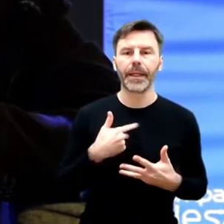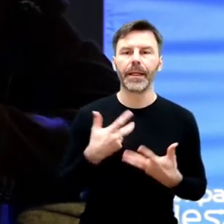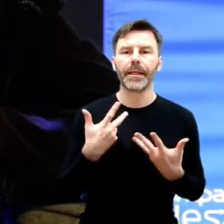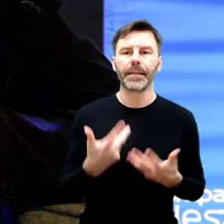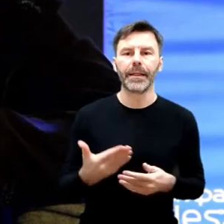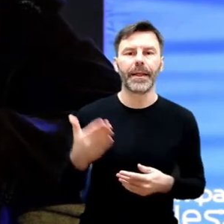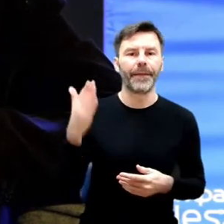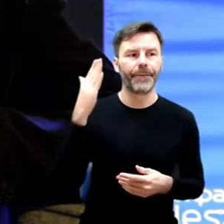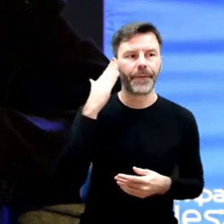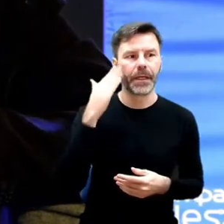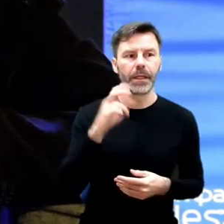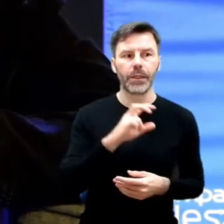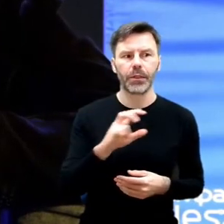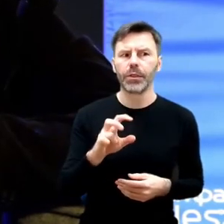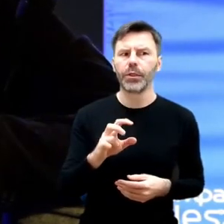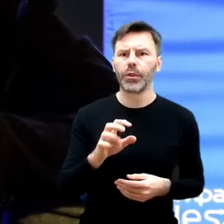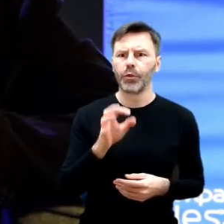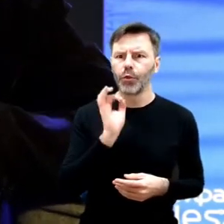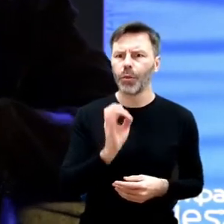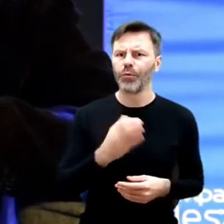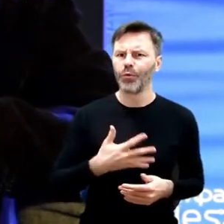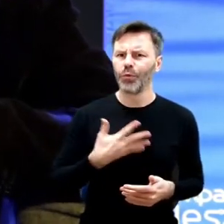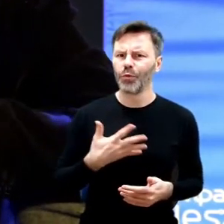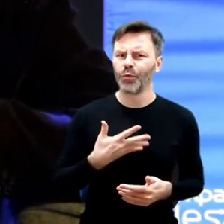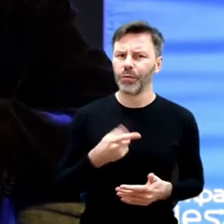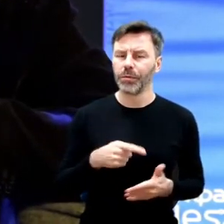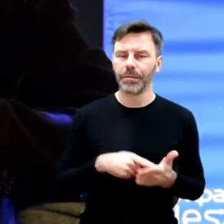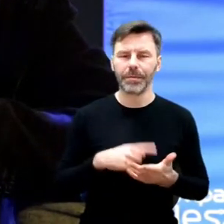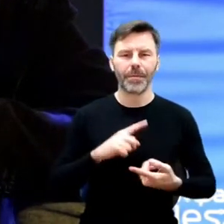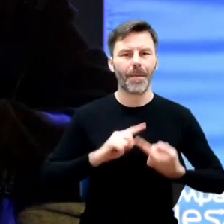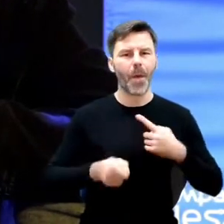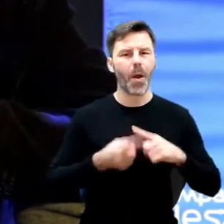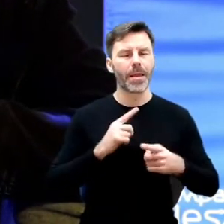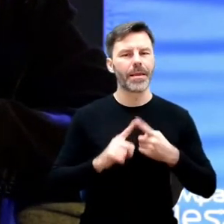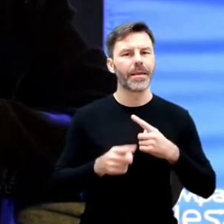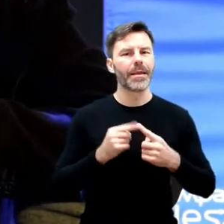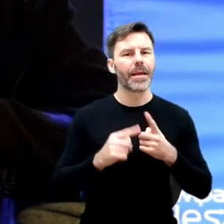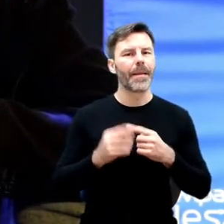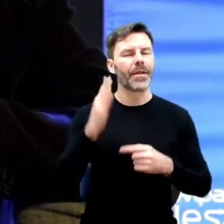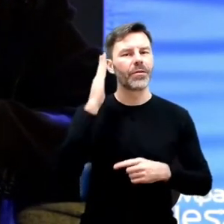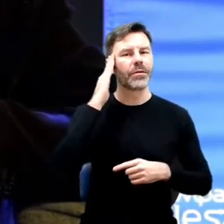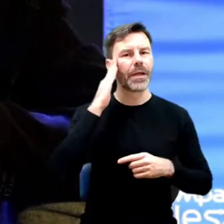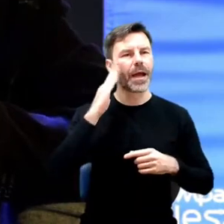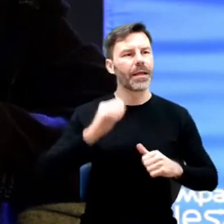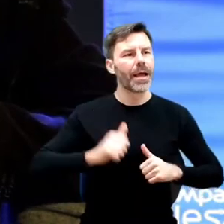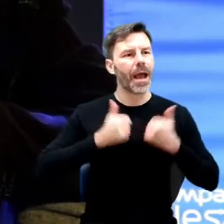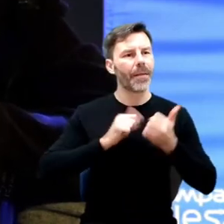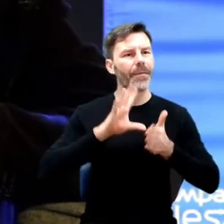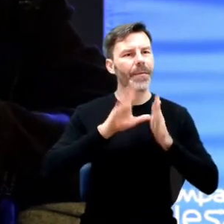intuicja, że tych przykładów aktywnej polityki promieszkaniowej, zwłaszcza w tych miastach małych, średnich, gdzie ona jest tak ważna.